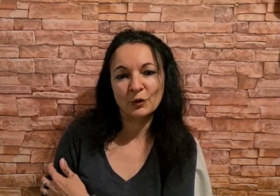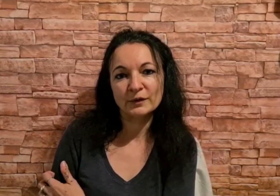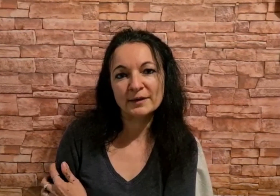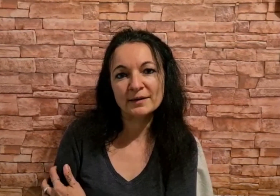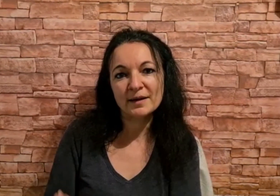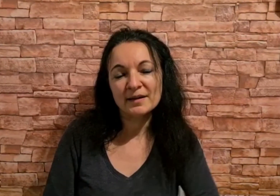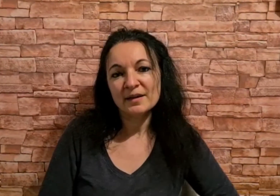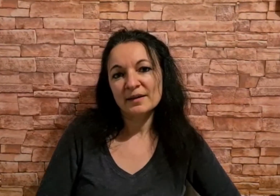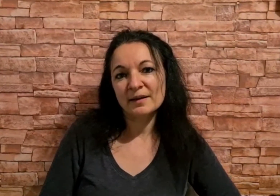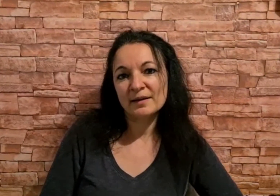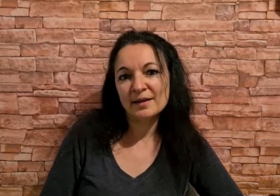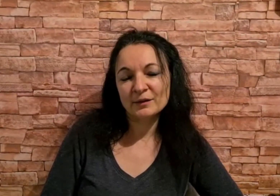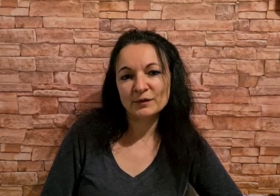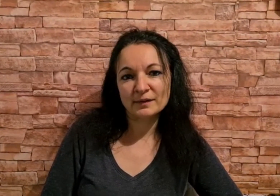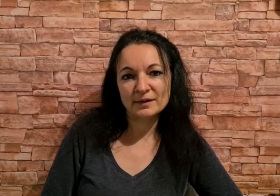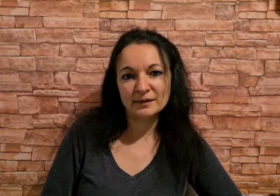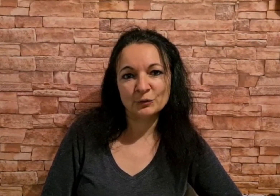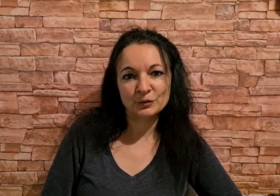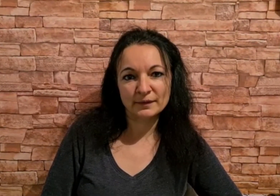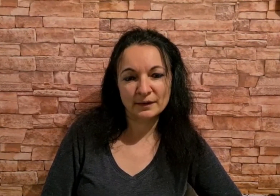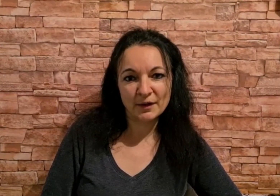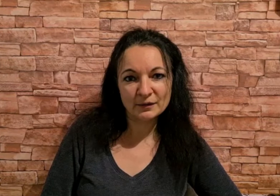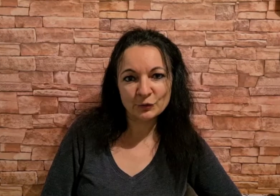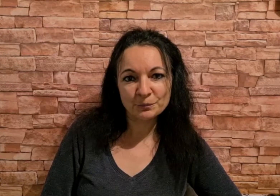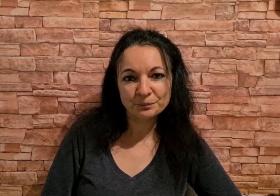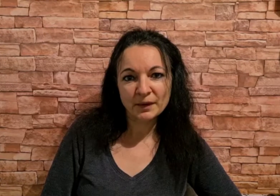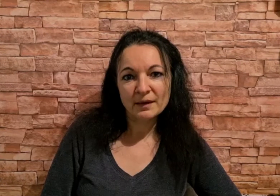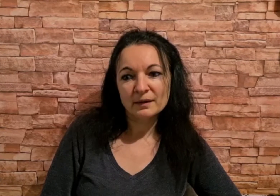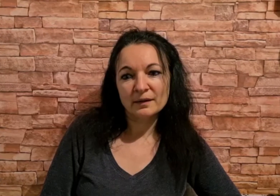volontiranja je ljetos izlet u Crikvenicu na more gdje je